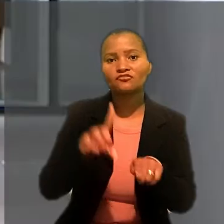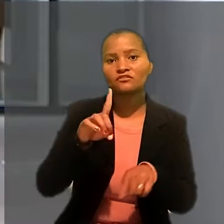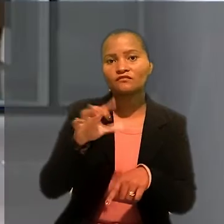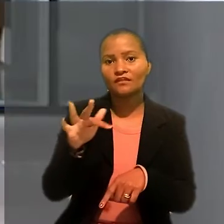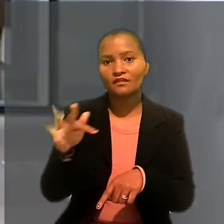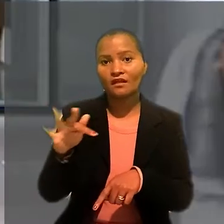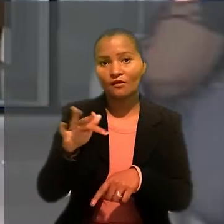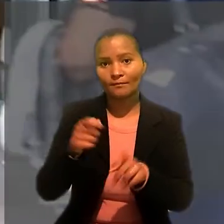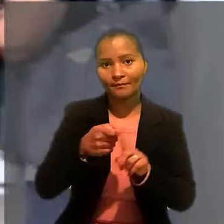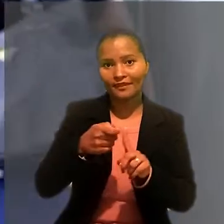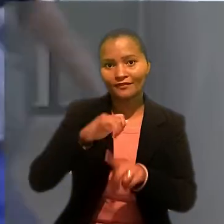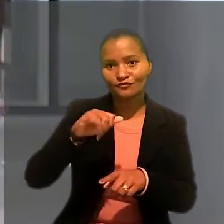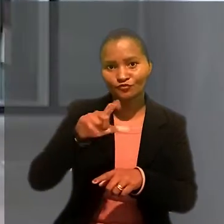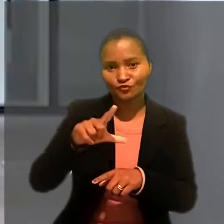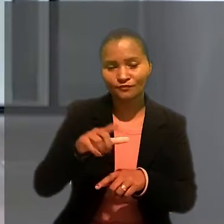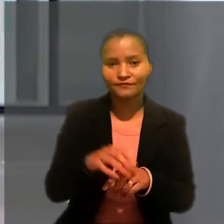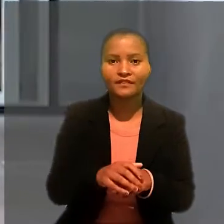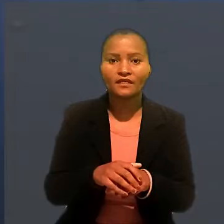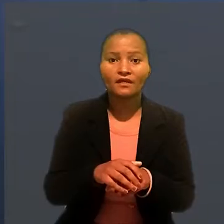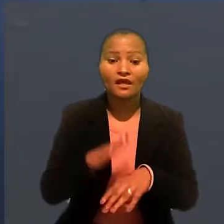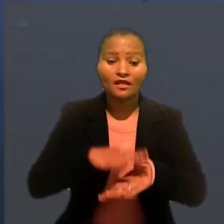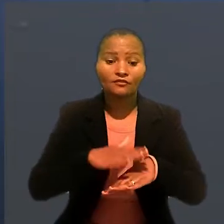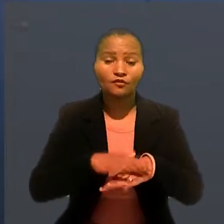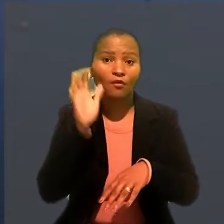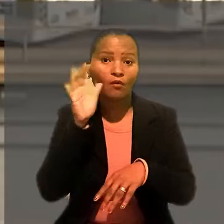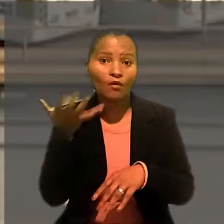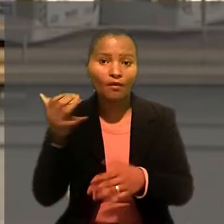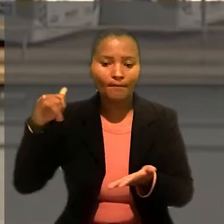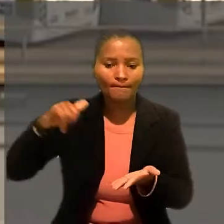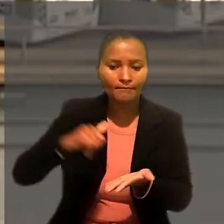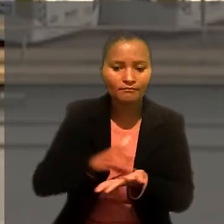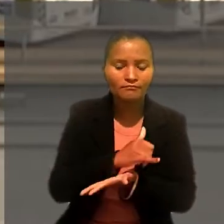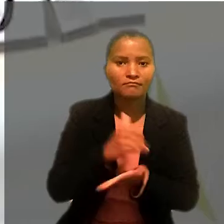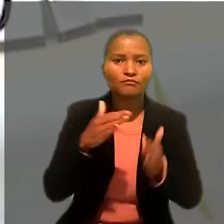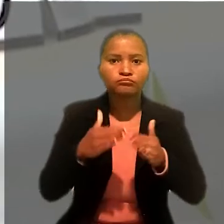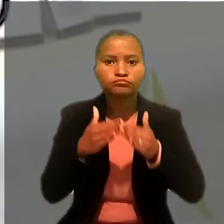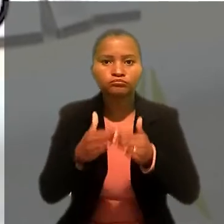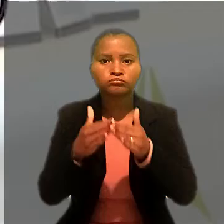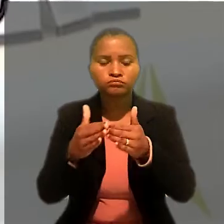As ações ocorreram principalmente em portos, rodoviárias e aeroportos,